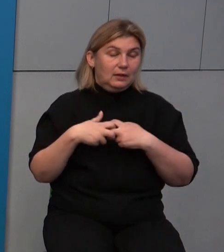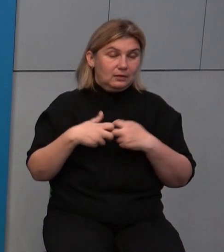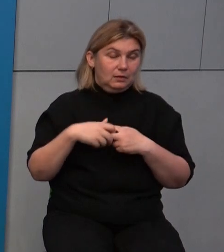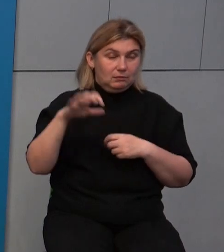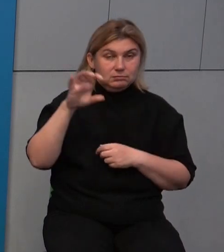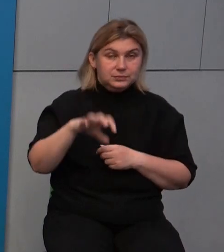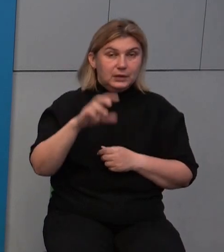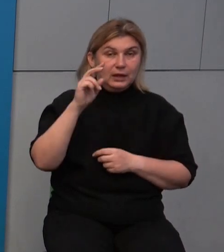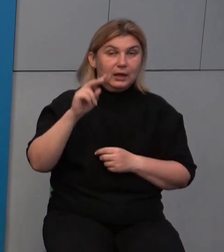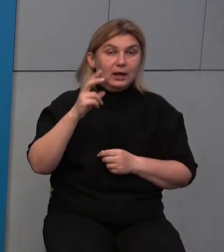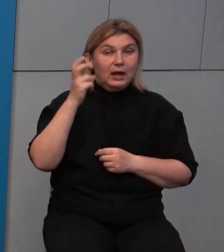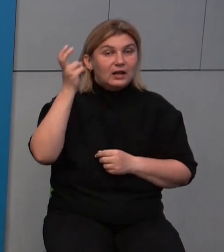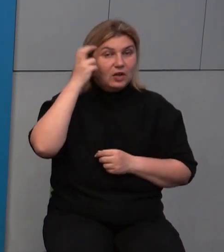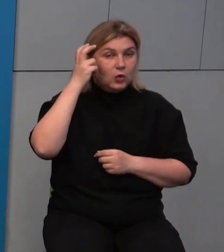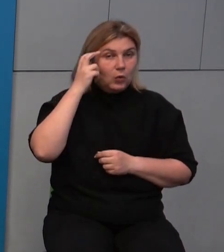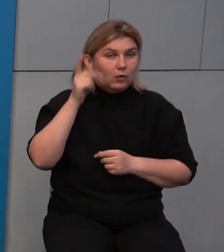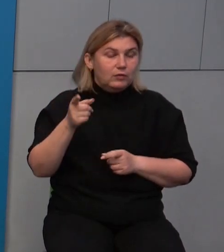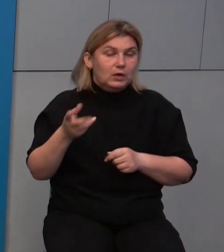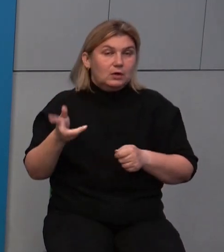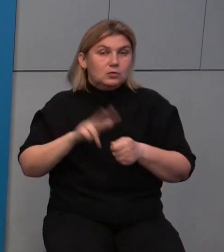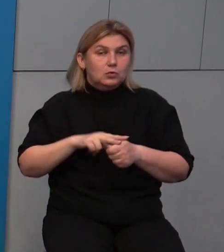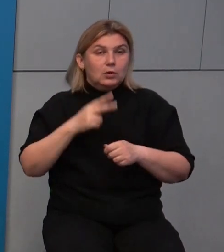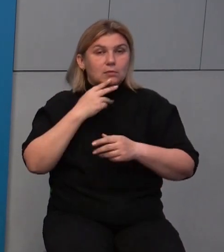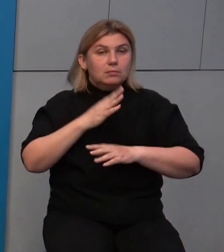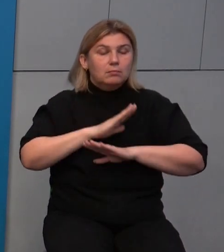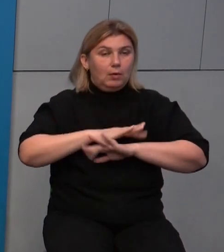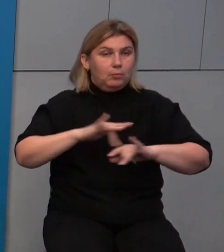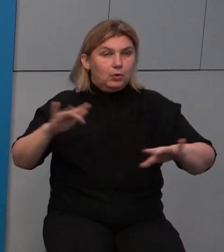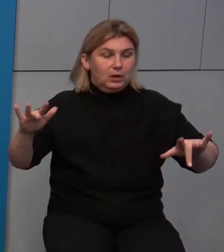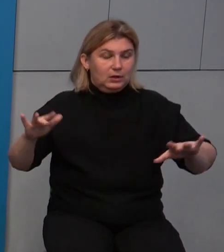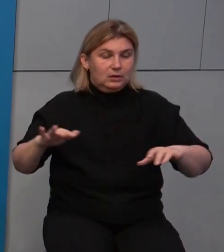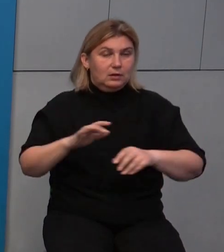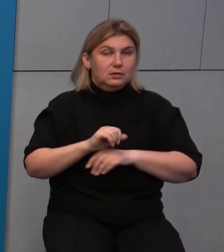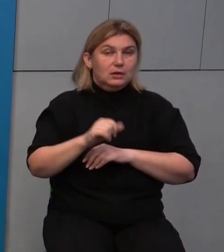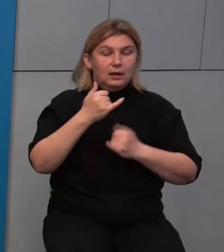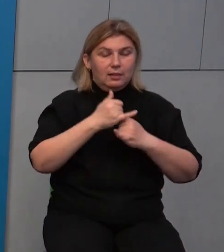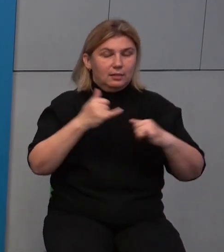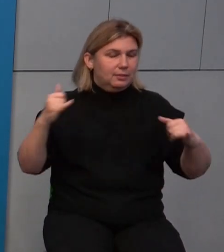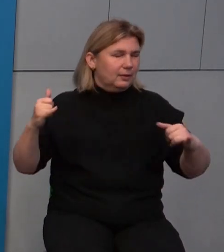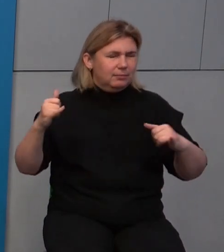w Kijowie, które po prostu rozpowszechniały tę wiedzę na innym etapie i do innej publiczności.